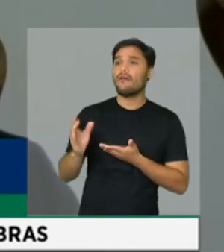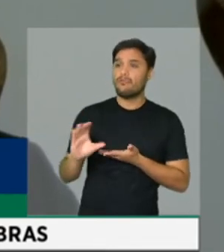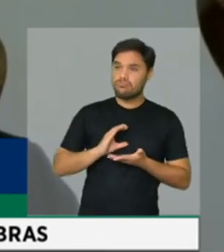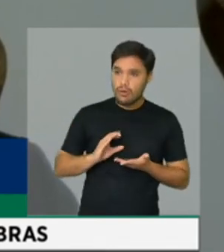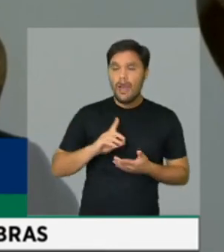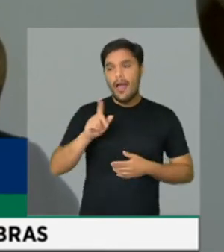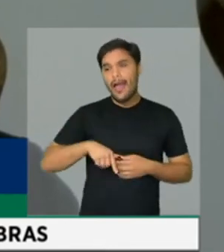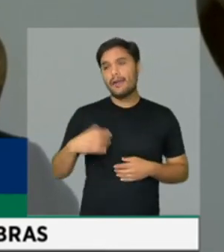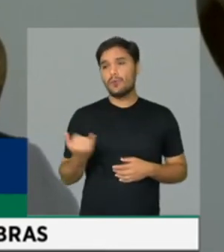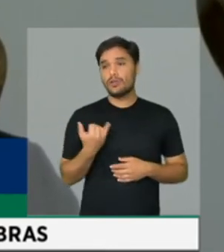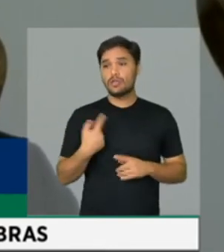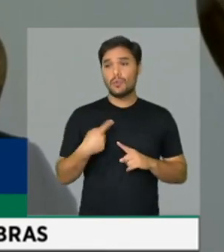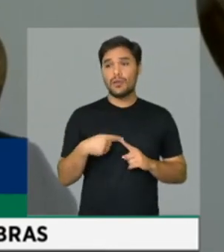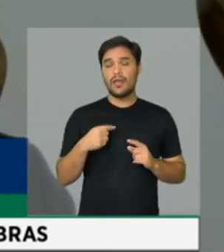ARTIGO 8 COMO ORIENTA O PSL? -- [DEPUTADO]: O PSL,